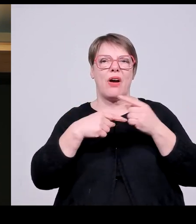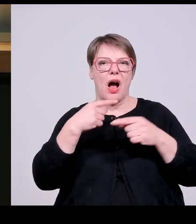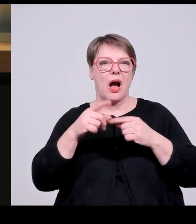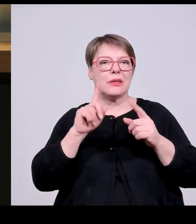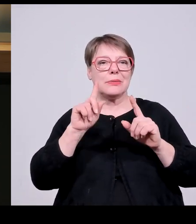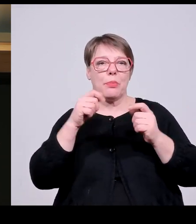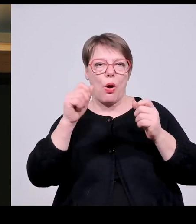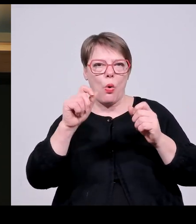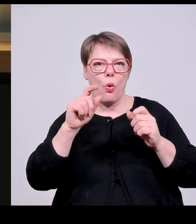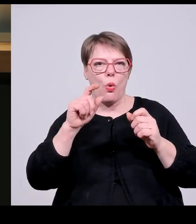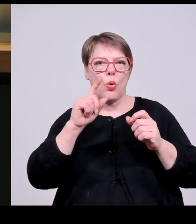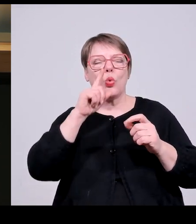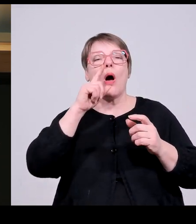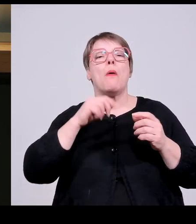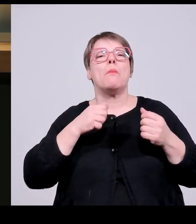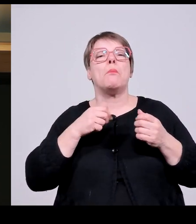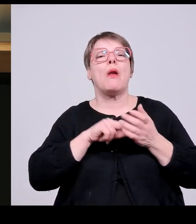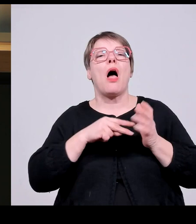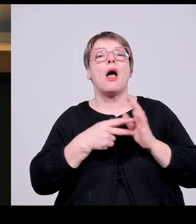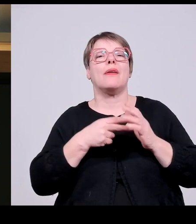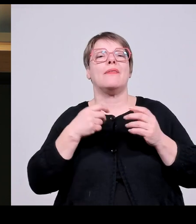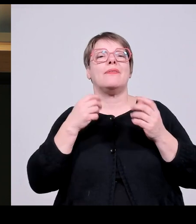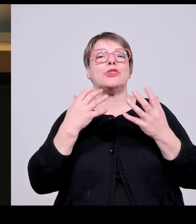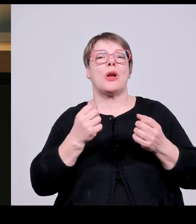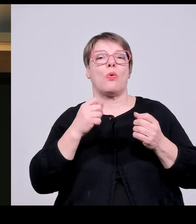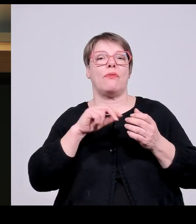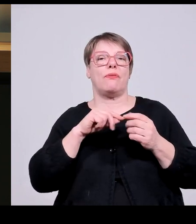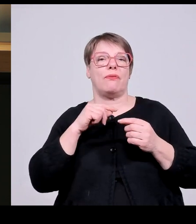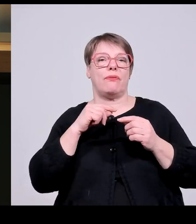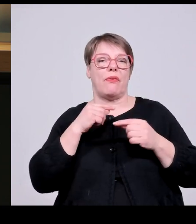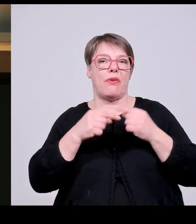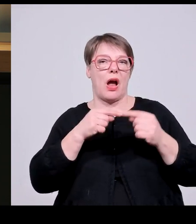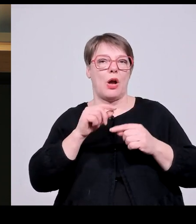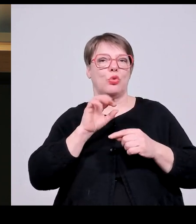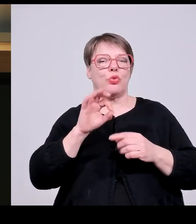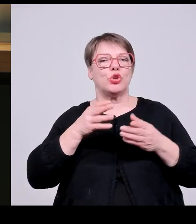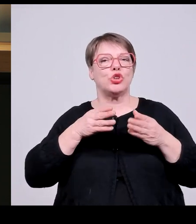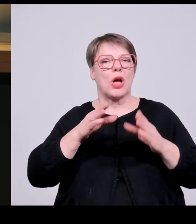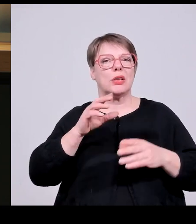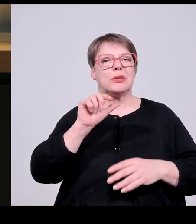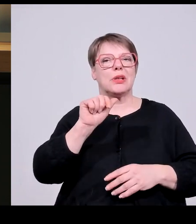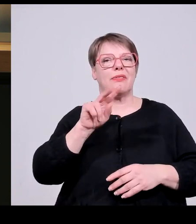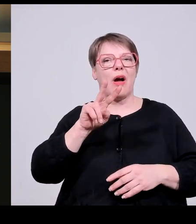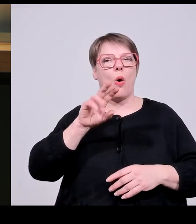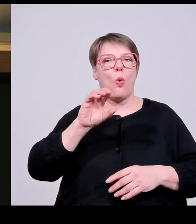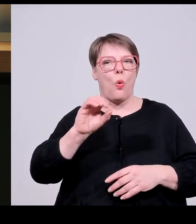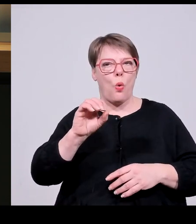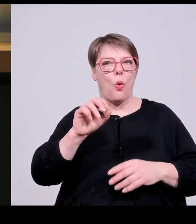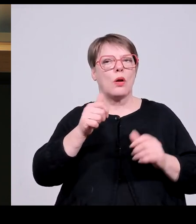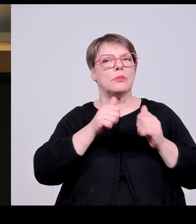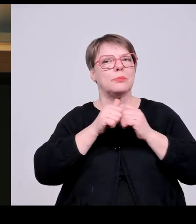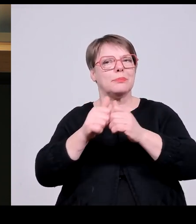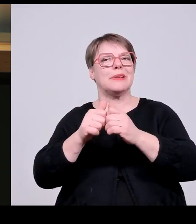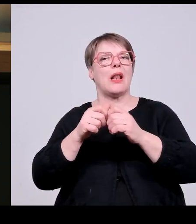Handlungsfähigkeit des Staates verlieren. Sehr geehrte Damen und Herren, liebe Kolleginnen und Kollegen, uns Freien Demokraten ist das nicht egal.